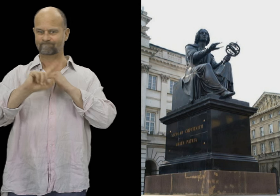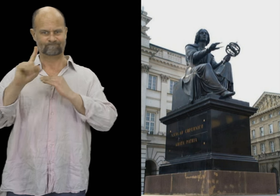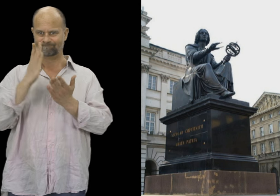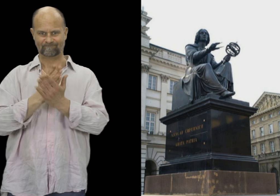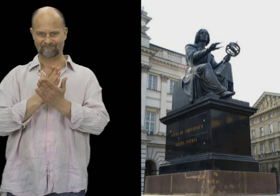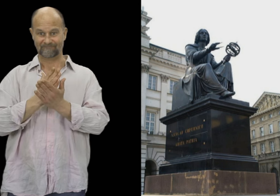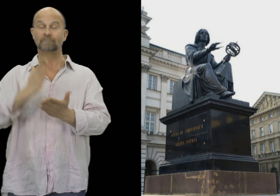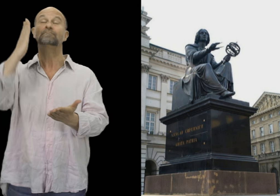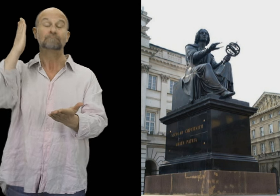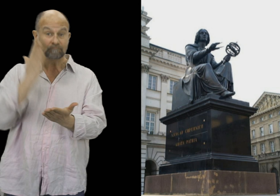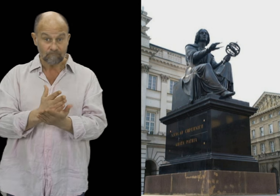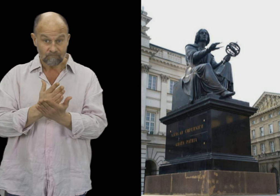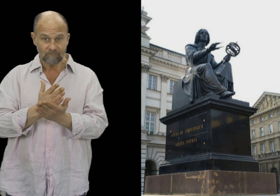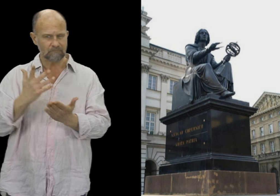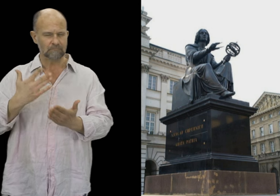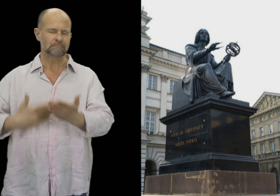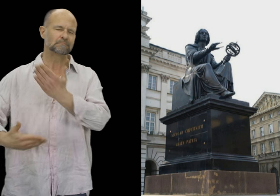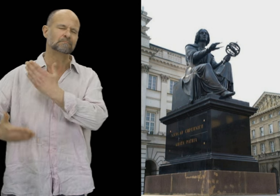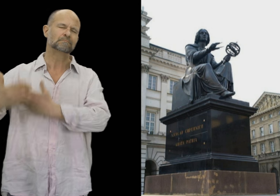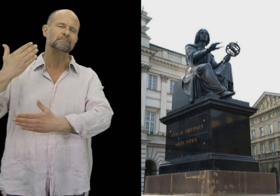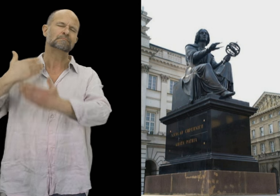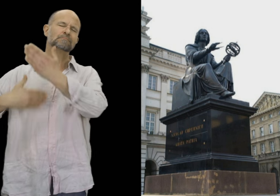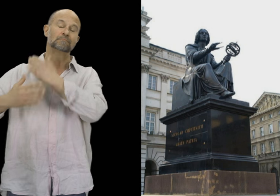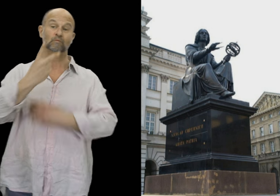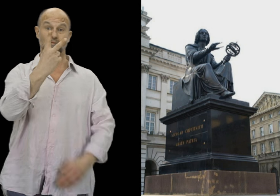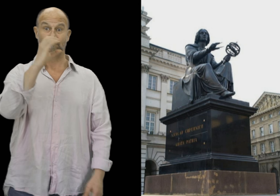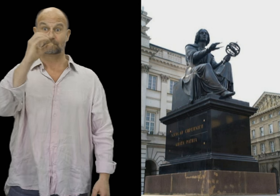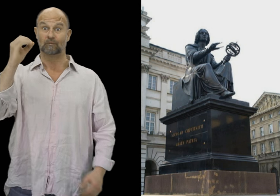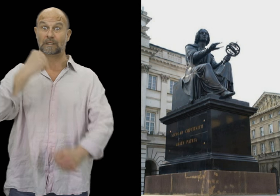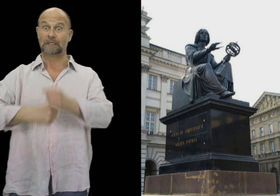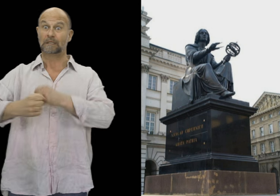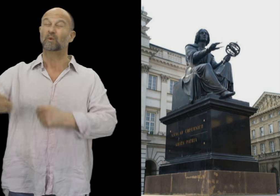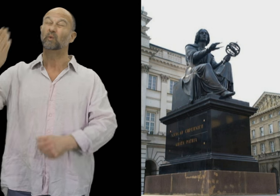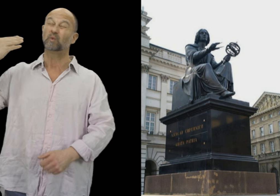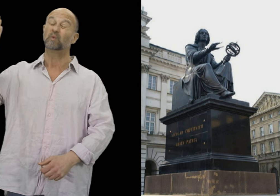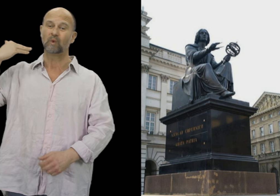Aber das stimmt nicht ganz. Die Theorie ist in Wirklichkeit 2000 Jahre älter.